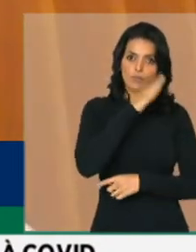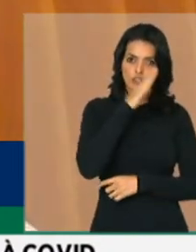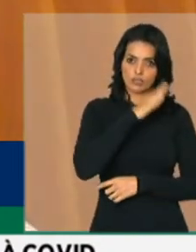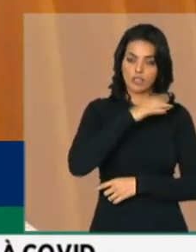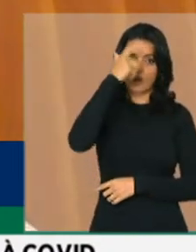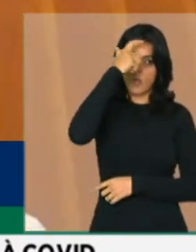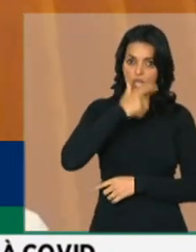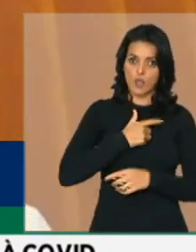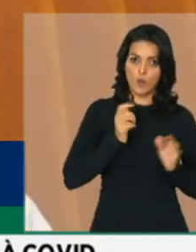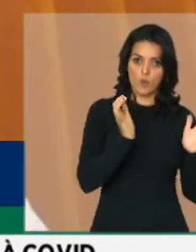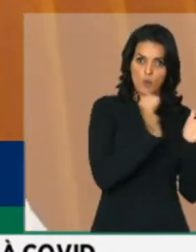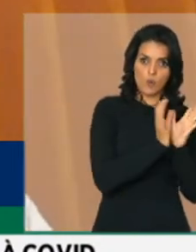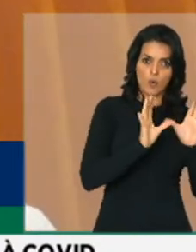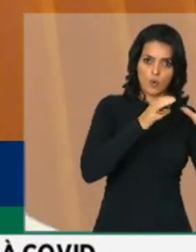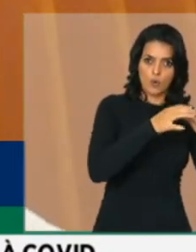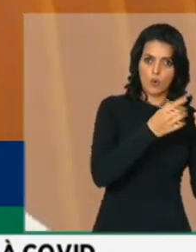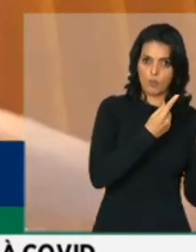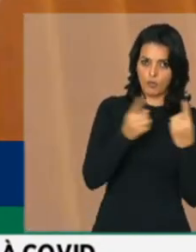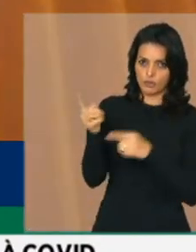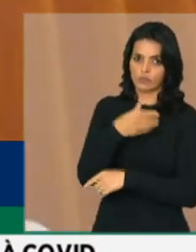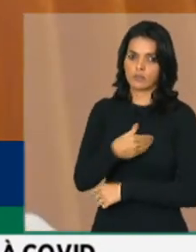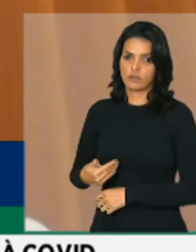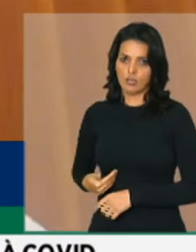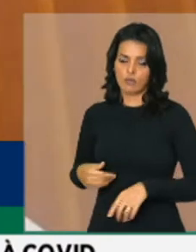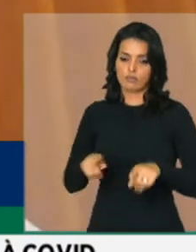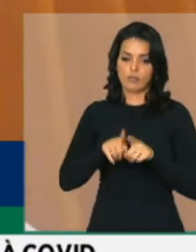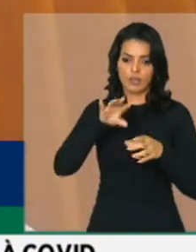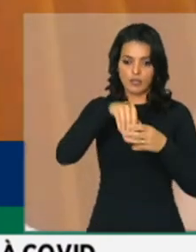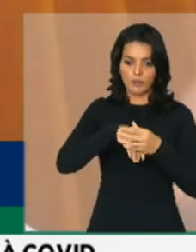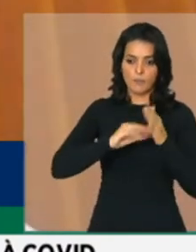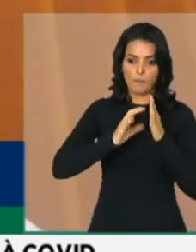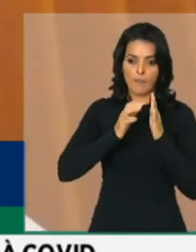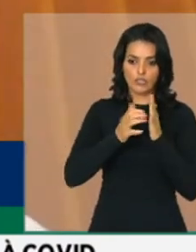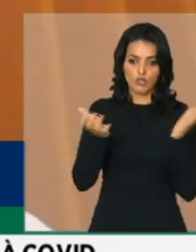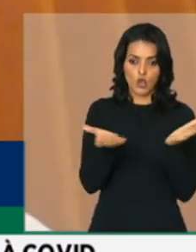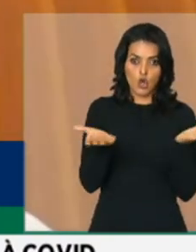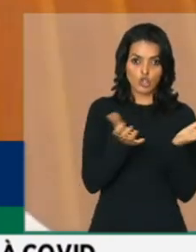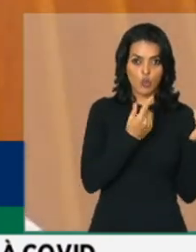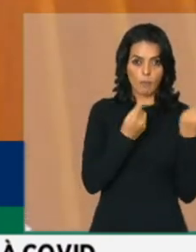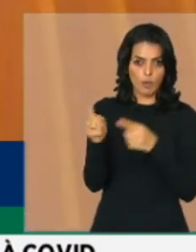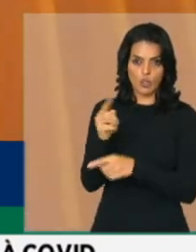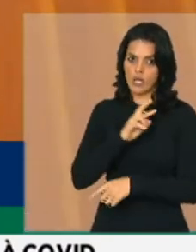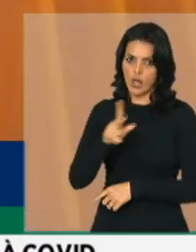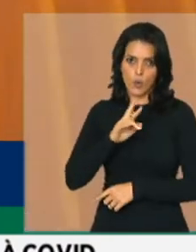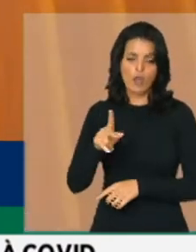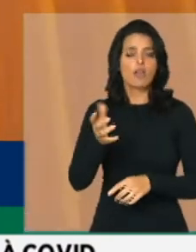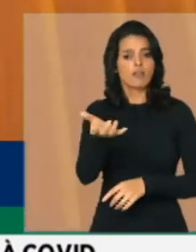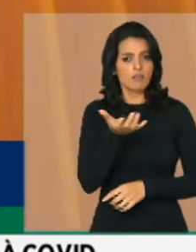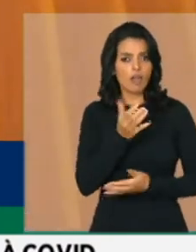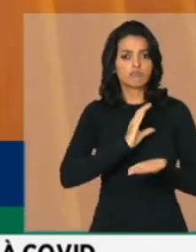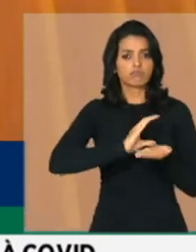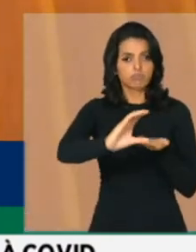RESPONSABILIDADE ECONÔMICA. COM RESPONSABILIDADE PARA O CRESCIMENTO DO PAÍS. O BRASIL NÃO PODE CONTINUAR É DERIVA, COM UM DESGOVERNO QUE NÃO